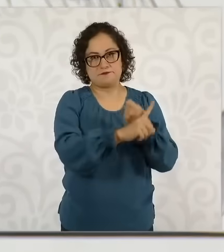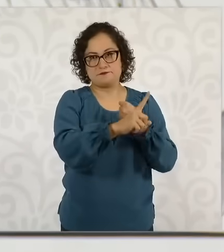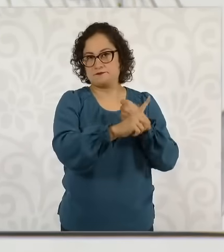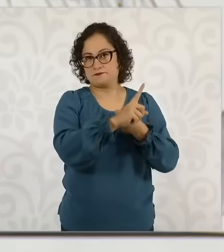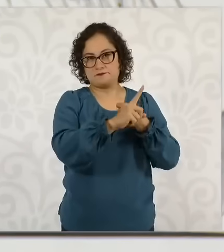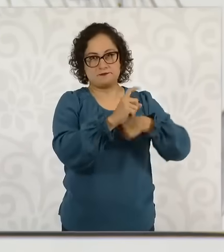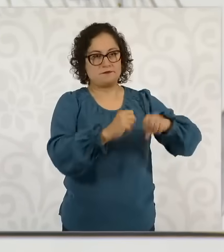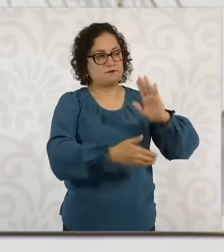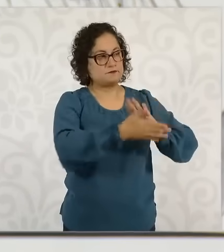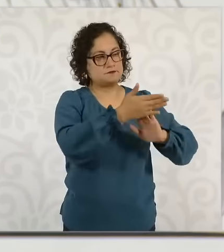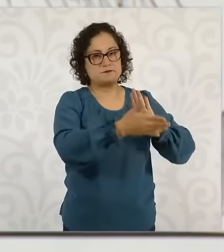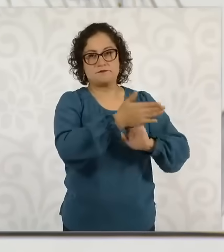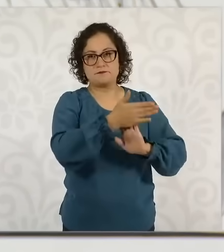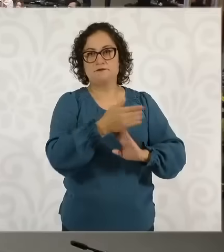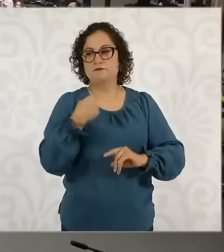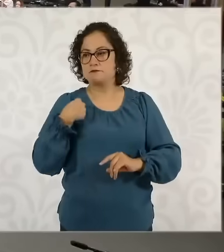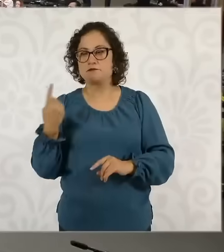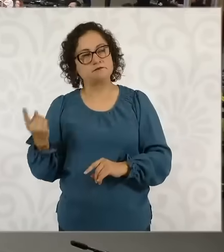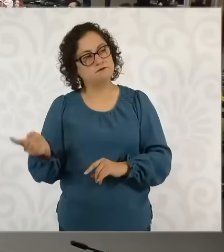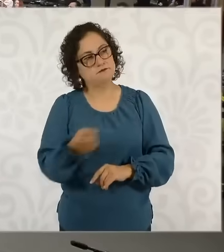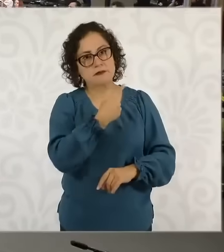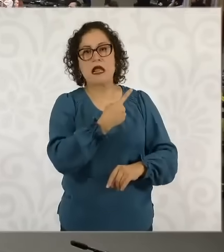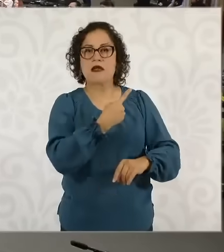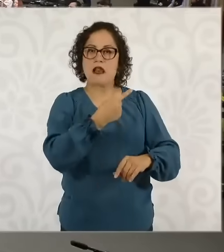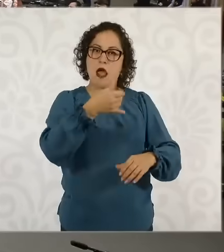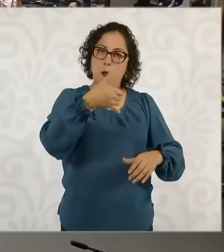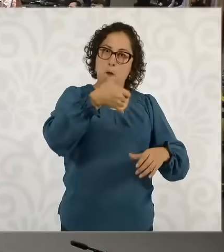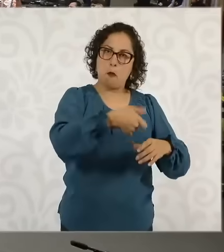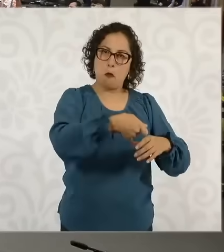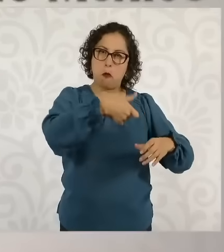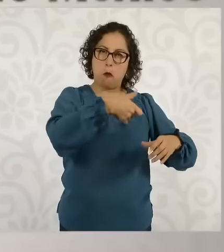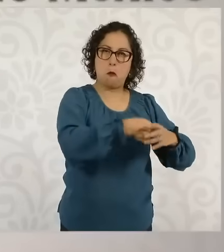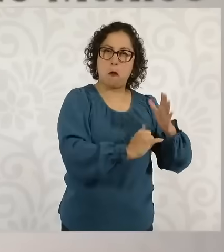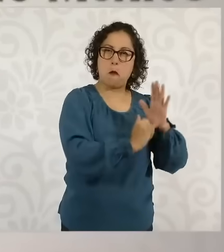lo que se hizo fue rellenar con un cemento especial para que no hubiera problemas. fue